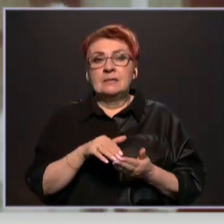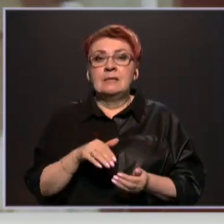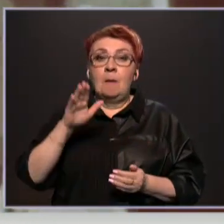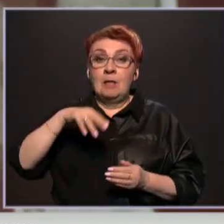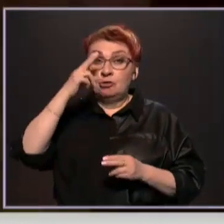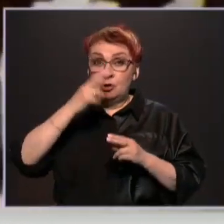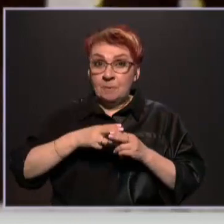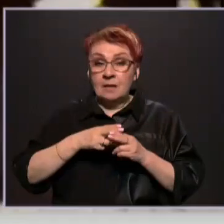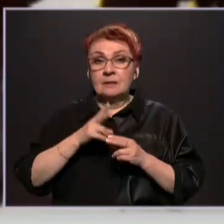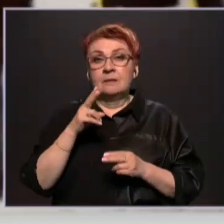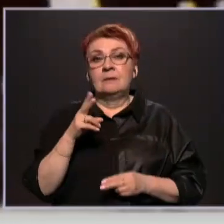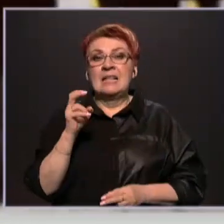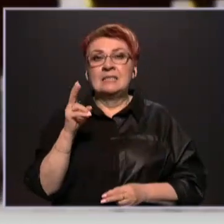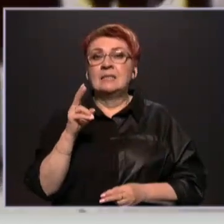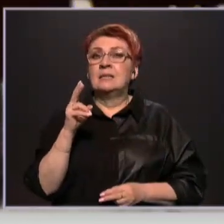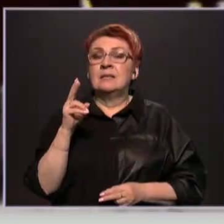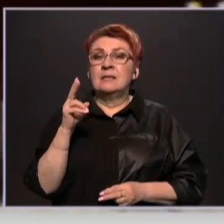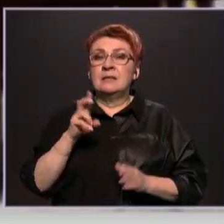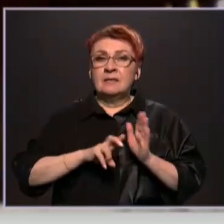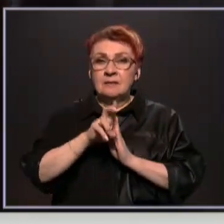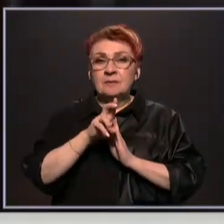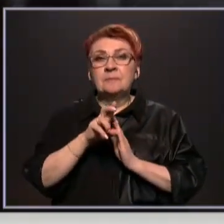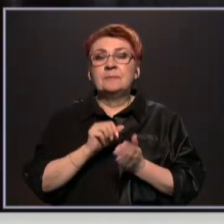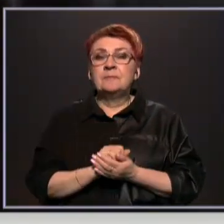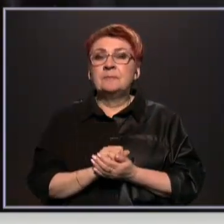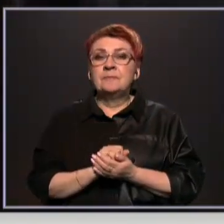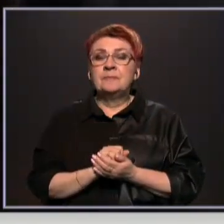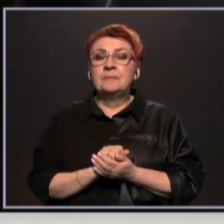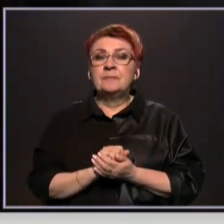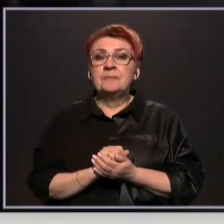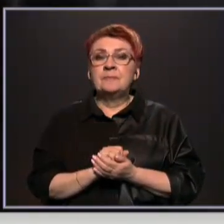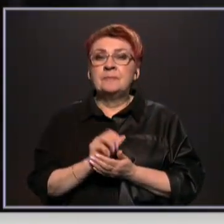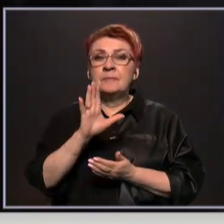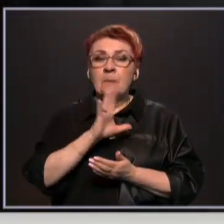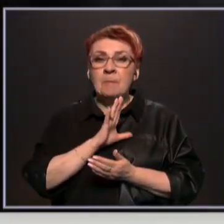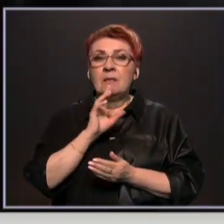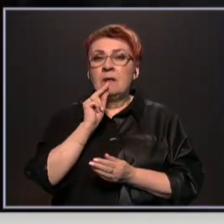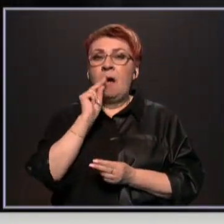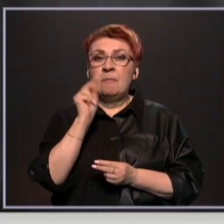Константинович священник Троицкой церкви села ямзна нерехтского района был обвинен в организации